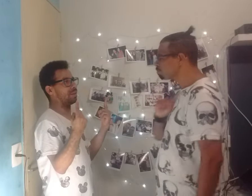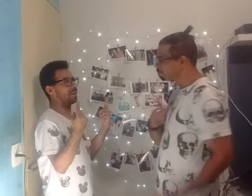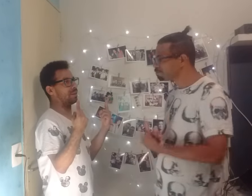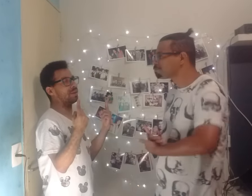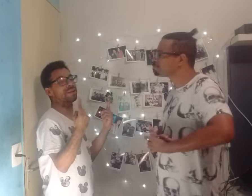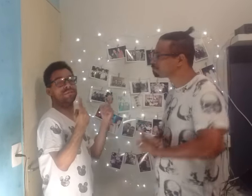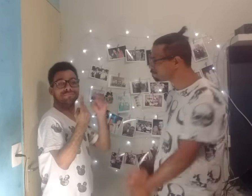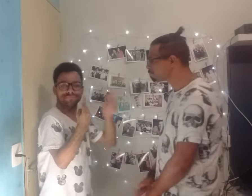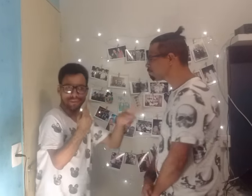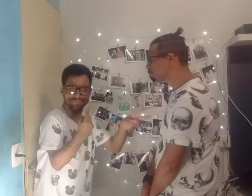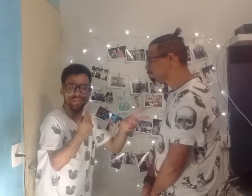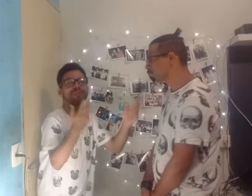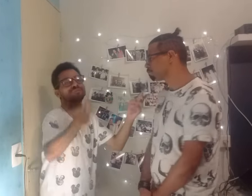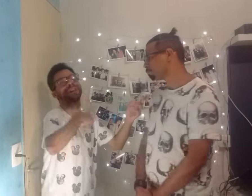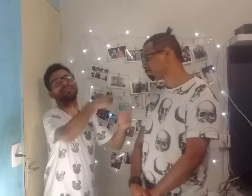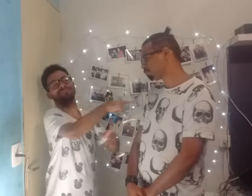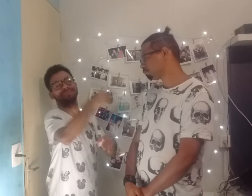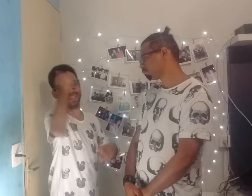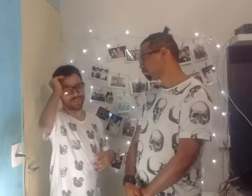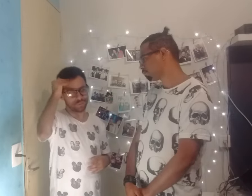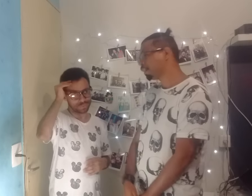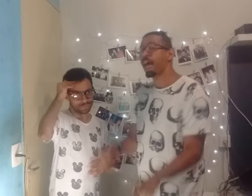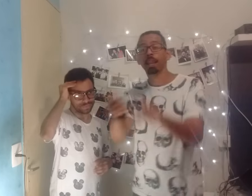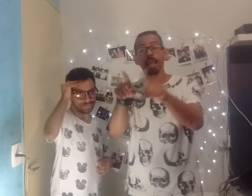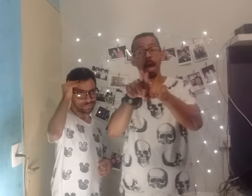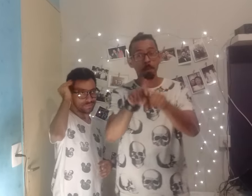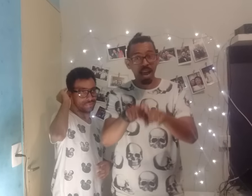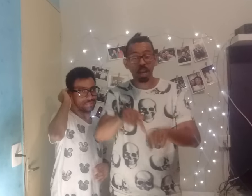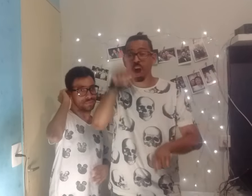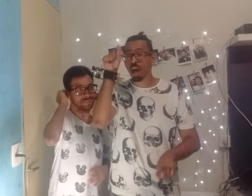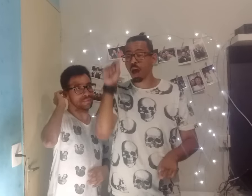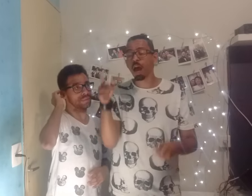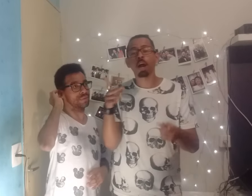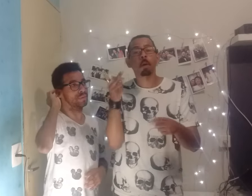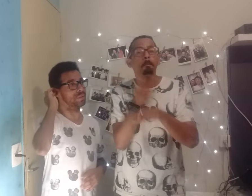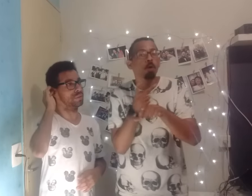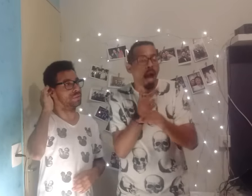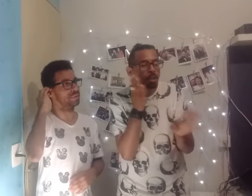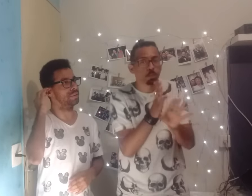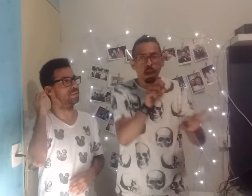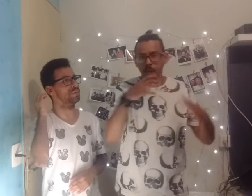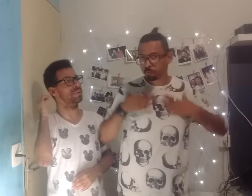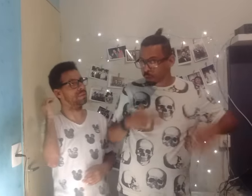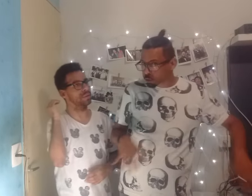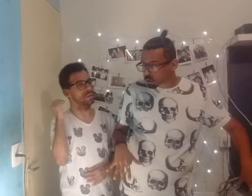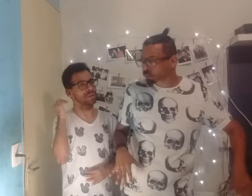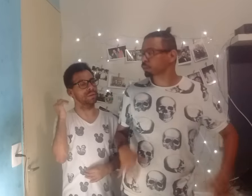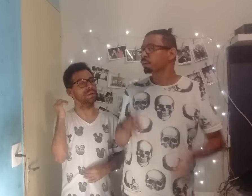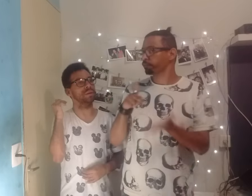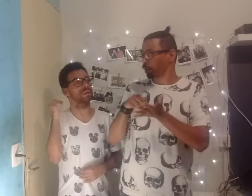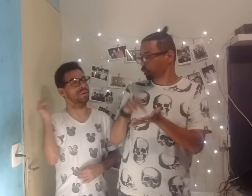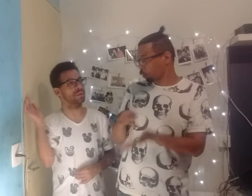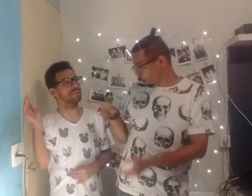não gostei carro , gosta boneca ! jeito , entende? também escolha procura usar vestido ... é verdade!